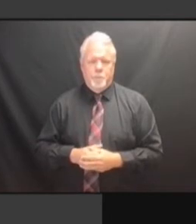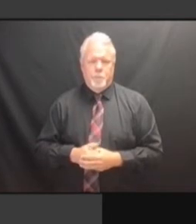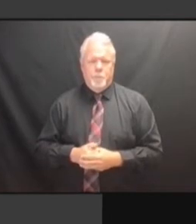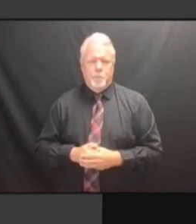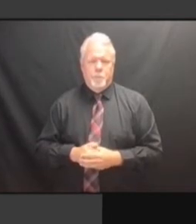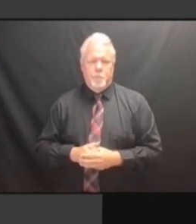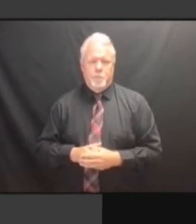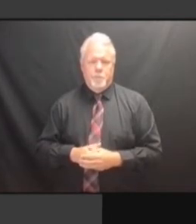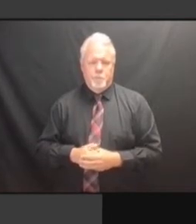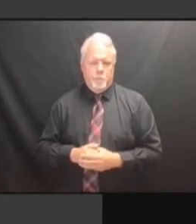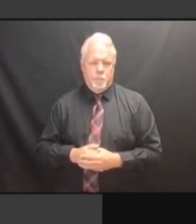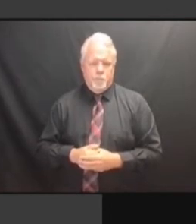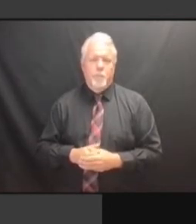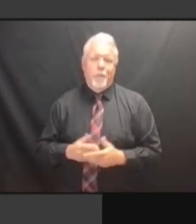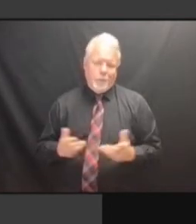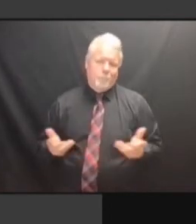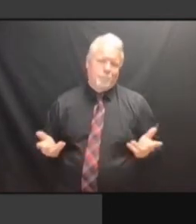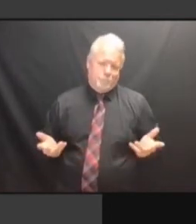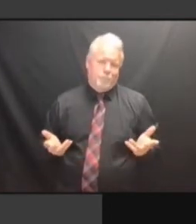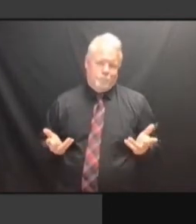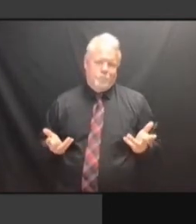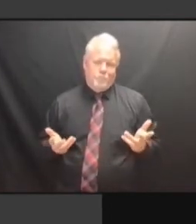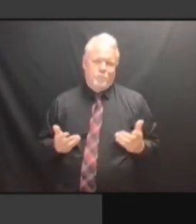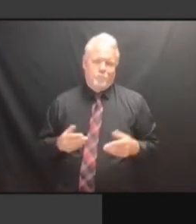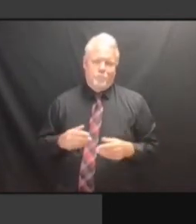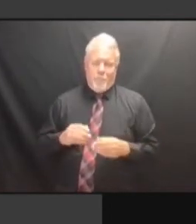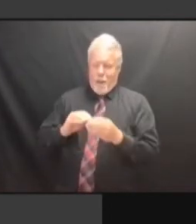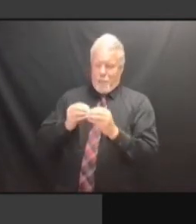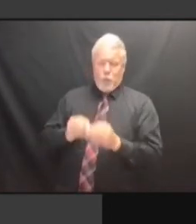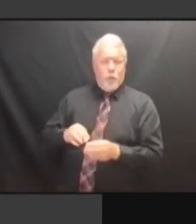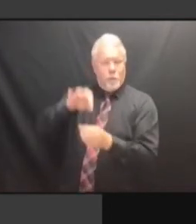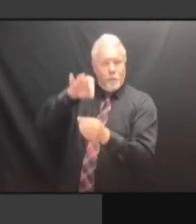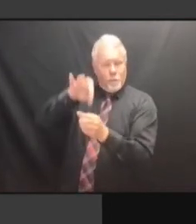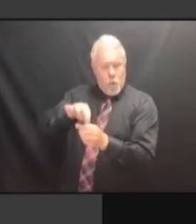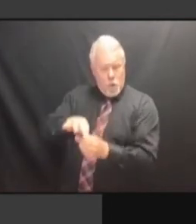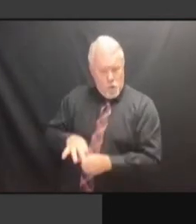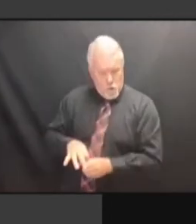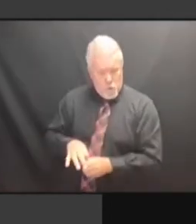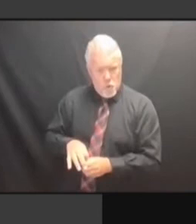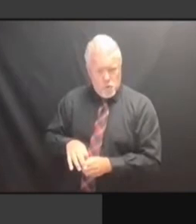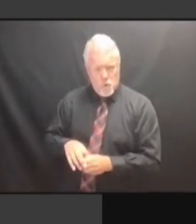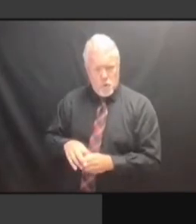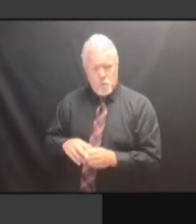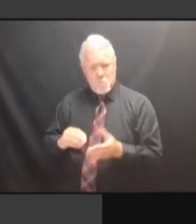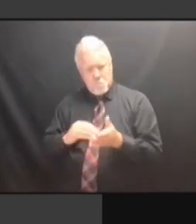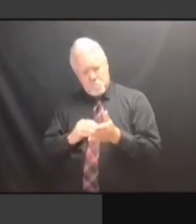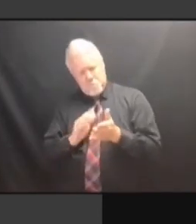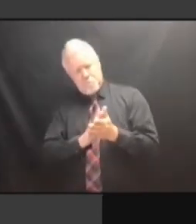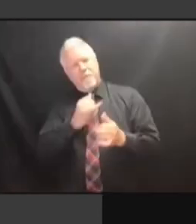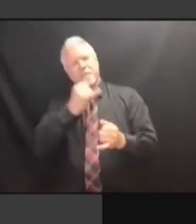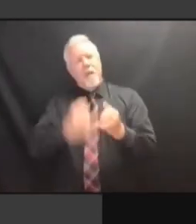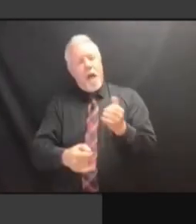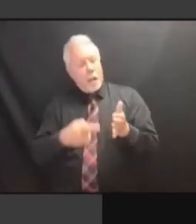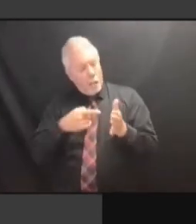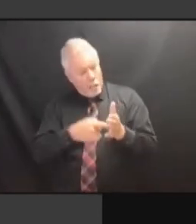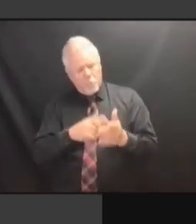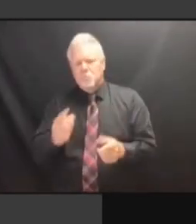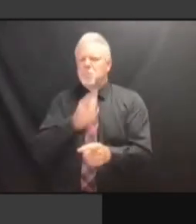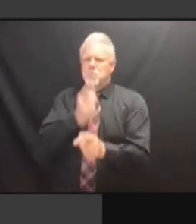VERIFIED ALL THE BALLOTS WERE, YOU KNOW -- THE VOTES WERE TRULY YOU KNOW -- THE VOTES WERE TRULY YOU KNOW -- THE VOTES WERE TRULY TABULATED YOU KNOW -- THE VOTES WERE TRULY TABULATED CORRECTLY YOU KNOW -- THE VOTES WERE TRULY TABULATED CORRECTLY BECAUSE YOU KNOW -- THE VOTES WERE TRULY TABULATED CORRECTLY BECAUSE OF TABULATED CORRECTLY BECAUSE OF TABULATED CORRECTLY BECAUSE OF THE TABULATED CORRECTLY BECAUSE OF THE SIMILAR TABULATED CORRECTLY BECAUSE OF THE SIMILAR BALLOT TABULATED CORRECTLY BECAUSE OF THE SIMILAR BALLOT STYLE. THE SIMILAR BALLOT STYLE. THE SIMILAR BALLOT STYLE. >> THE SIMILAR BALLOT STYLE. >> THAT THE SIMILAR BALLOT STYLE. >> THAT LAST THE SIMILAR BALLOT STYLE. >> THAT LAST QUESTION THE SIMILAR BALLOT STYLE. >> THAT LAST QUESTION IS THE SIMILAR BALLOT STYLE. >> THAT LAST QUESTION IS THE THE SIMILAR BALLOT STYLE. >> THAT LAST QUESTION IS THE KEY THAT LAST QUESTION IS THE KEY THAT LAST QUESTION IS THE KEY QUESTION. QUESTION. QUESTION. YOU QUESTION. YOU KNOW, QUESTION. YOU KNOW, DID